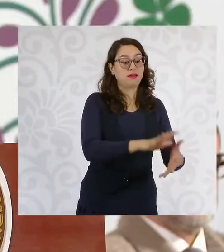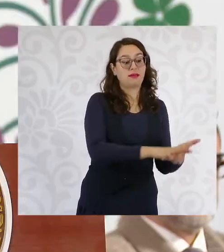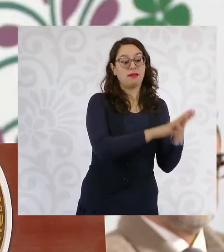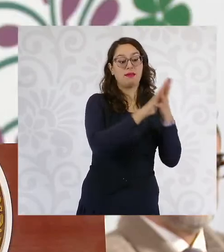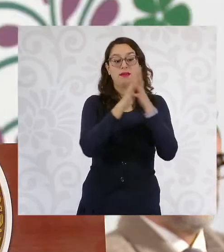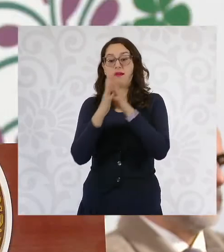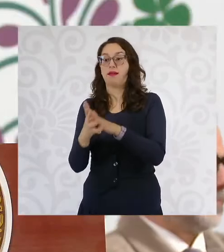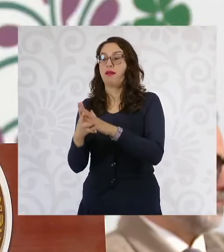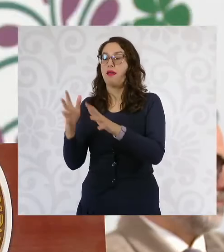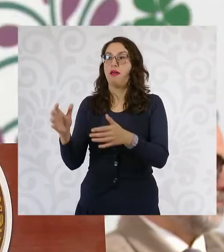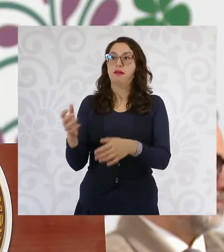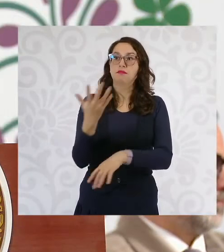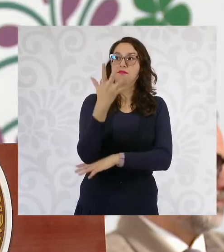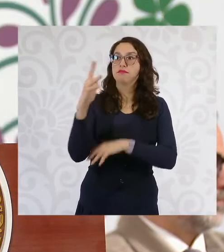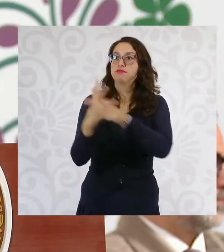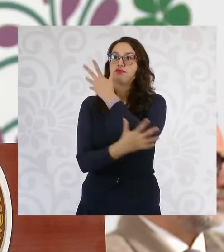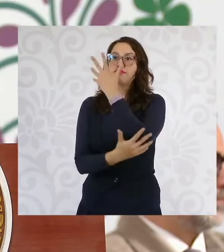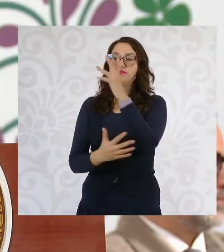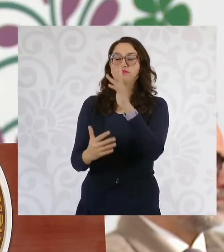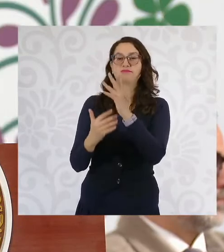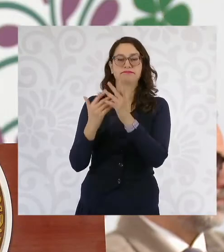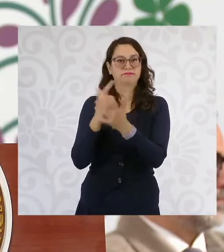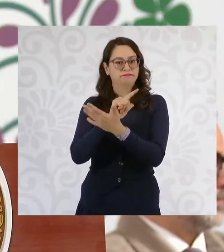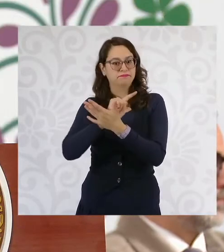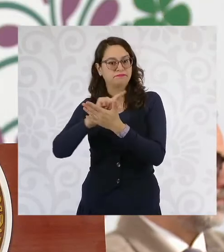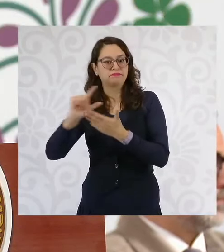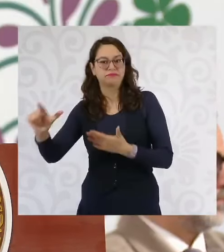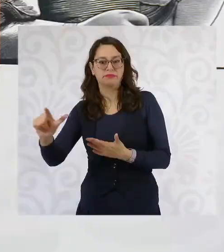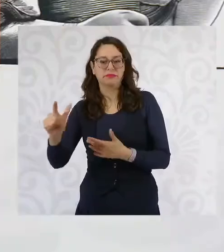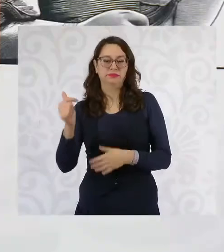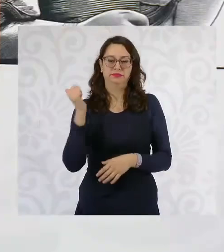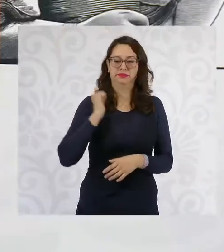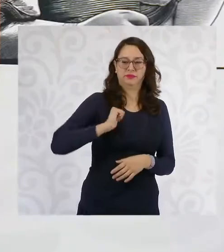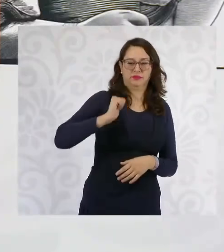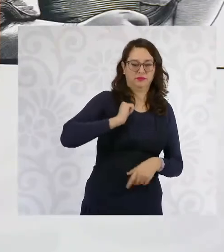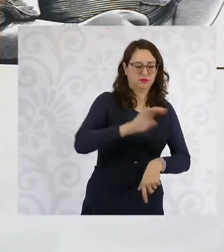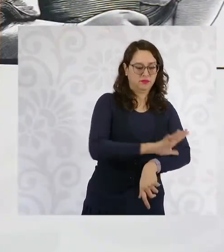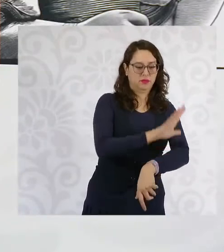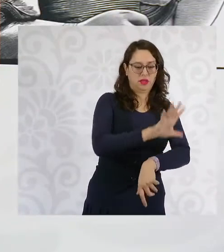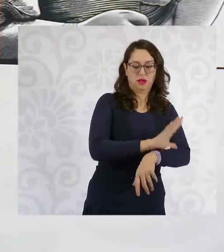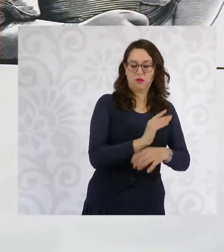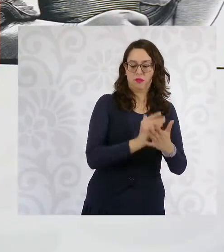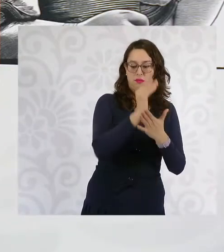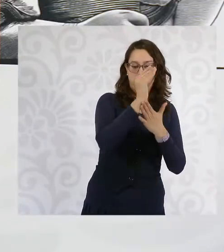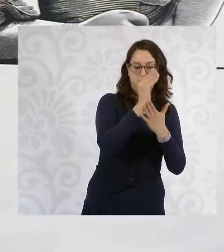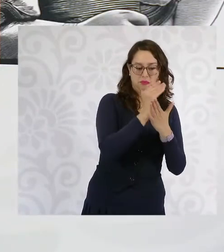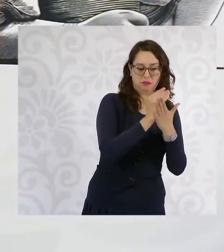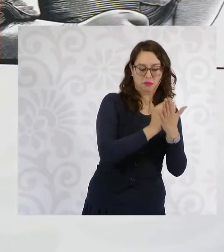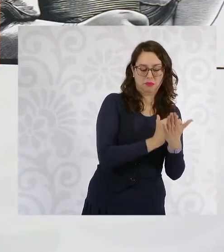ambiente a reducir las emisiones de combustibles fósiles y gracias a su tamaño compacto optimizará